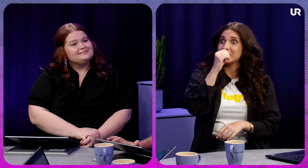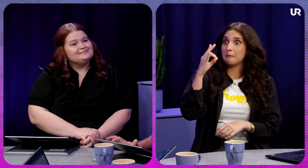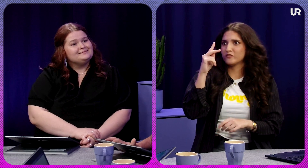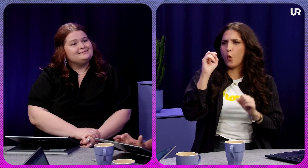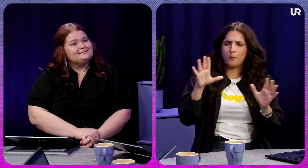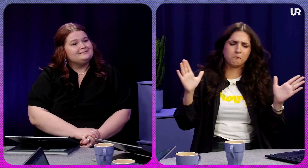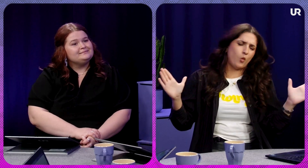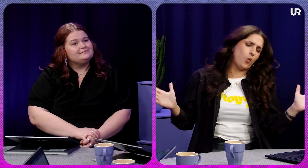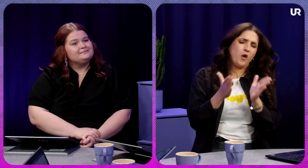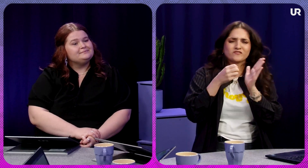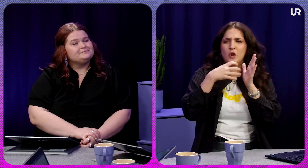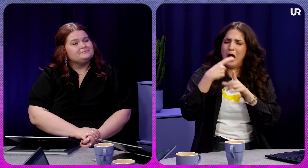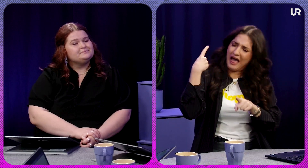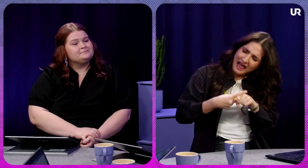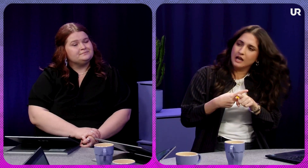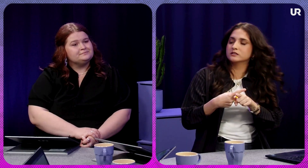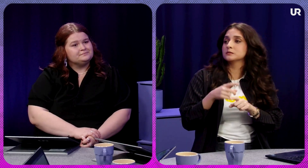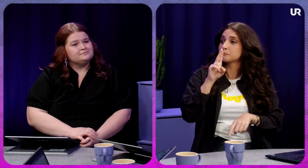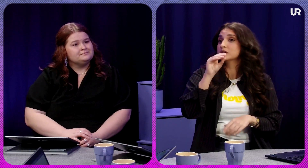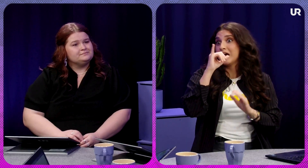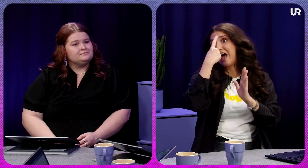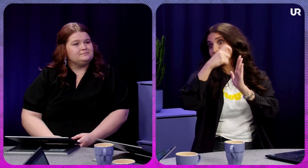Anyway, grovt ENKELT och KORTFATTAT förklarat om vad deepfake är-